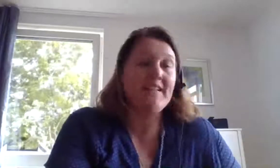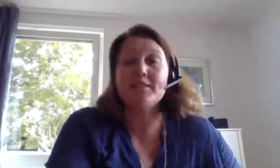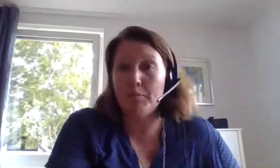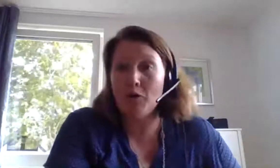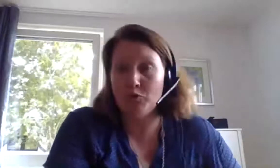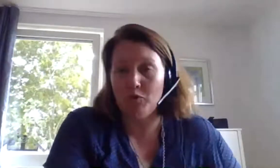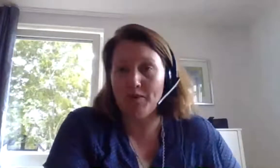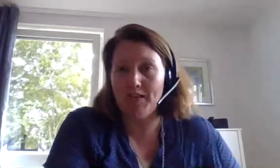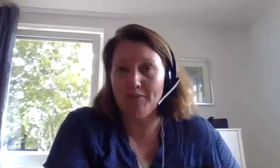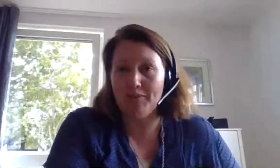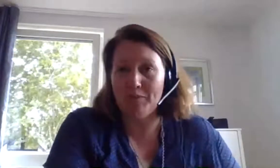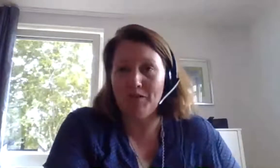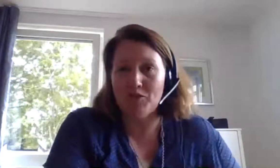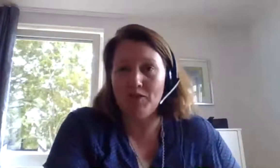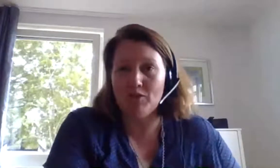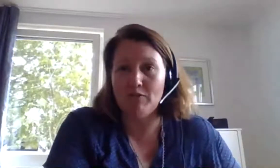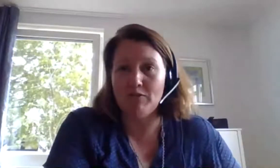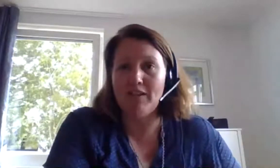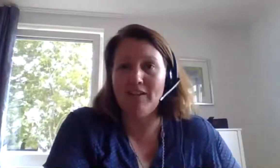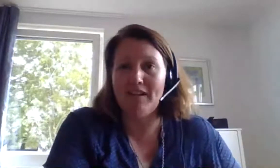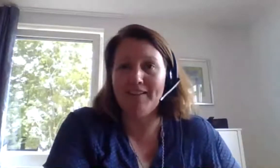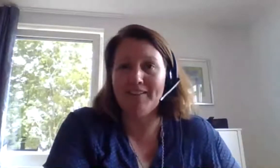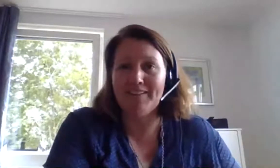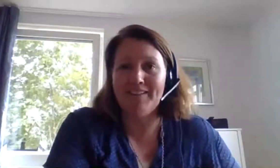أو ستحصلين على هذه الشهادة وانا معجبة جدا بذلك